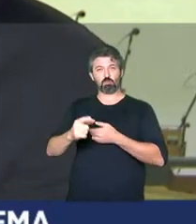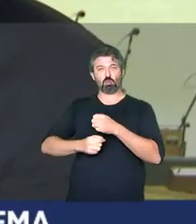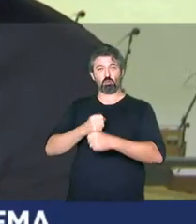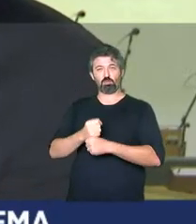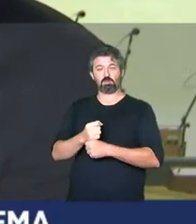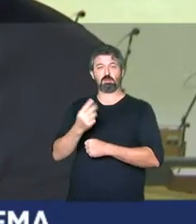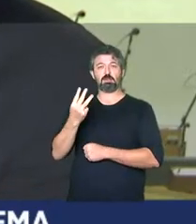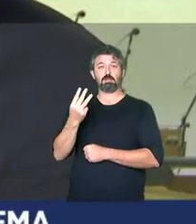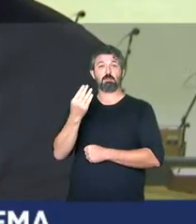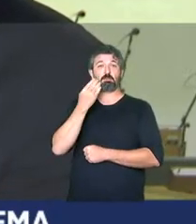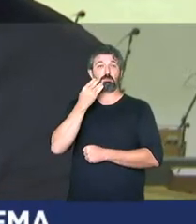FOMENTO AO SETOR CULTURAL COM REPASSES ANUAIS DE 3 BILHÕES